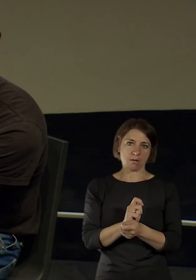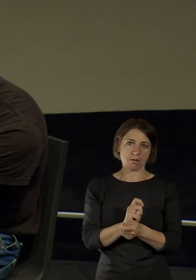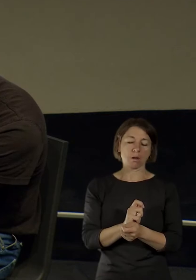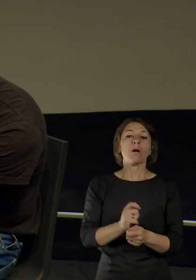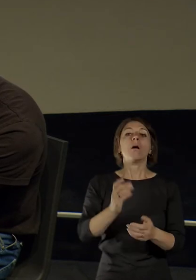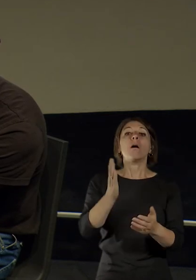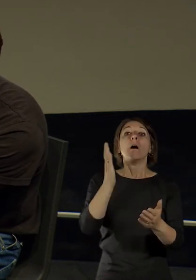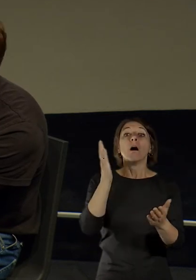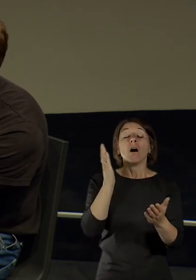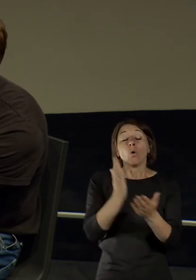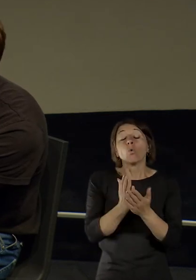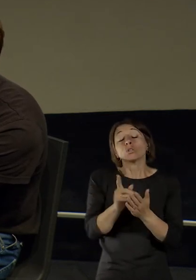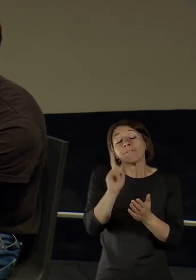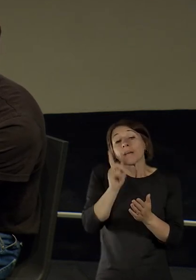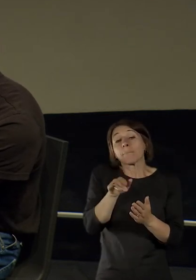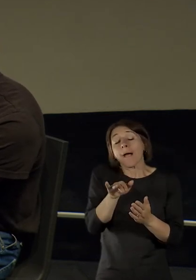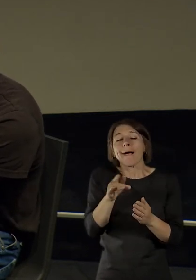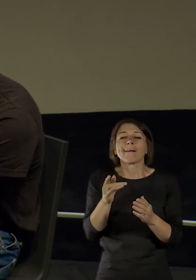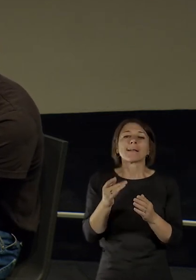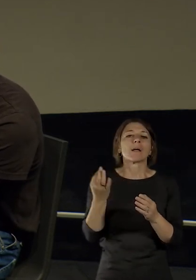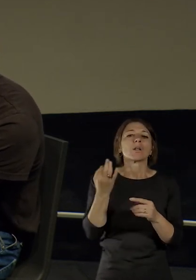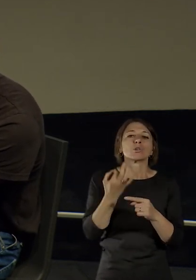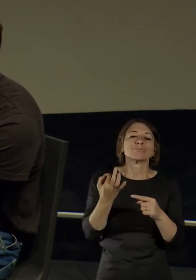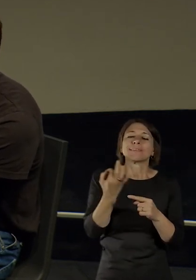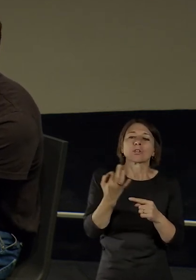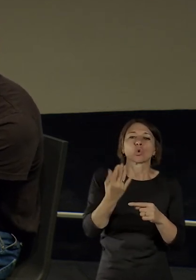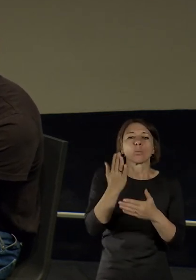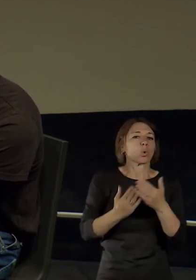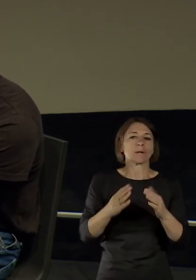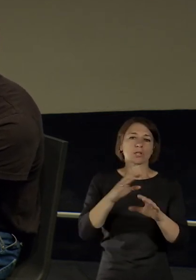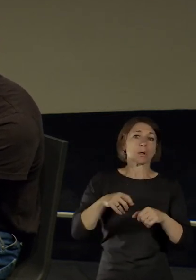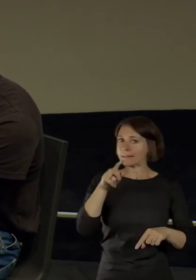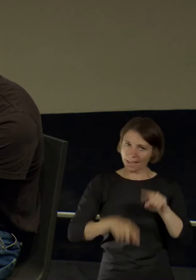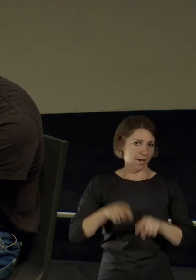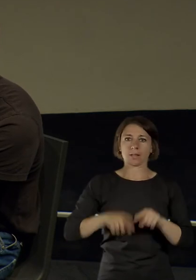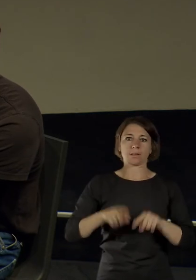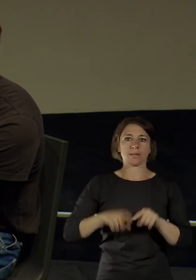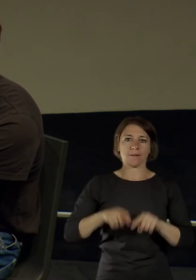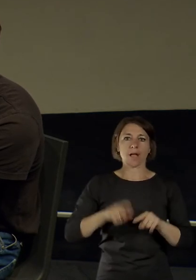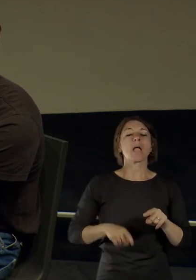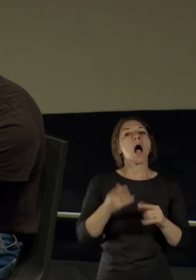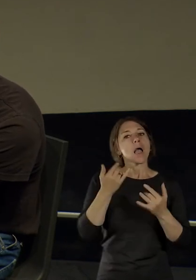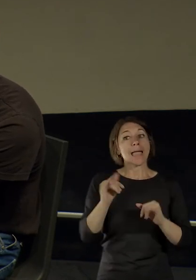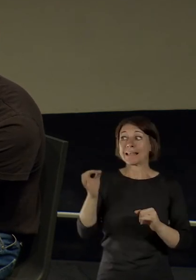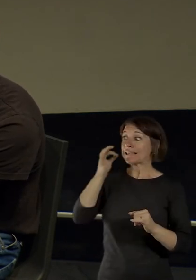Aby se o nich pak dál diskutovalo. A třeba se to i revidovalo po nějaké zkušenosti. To je přece normální. To je vývoj.